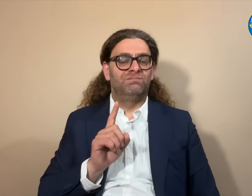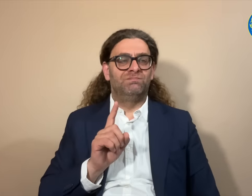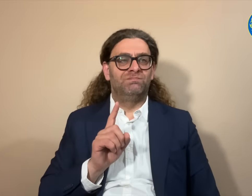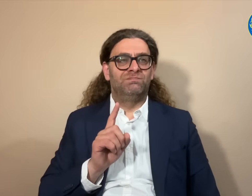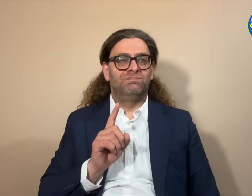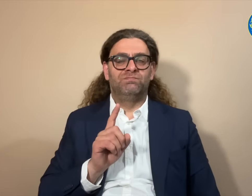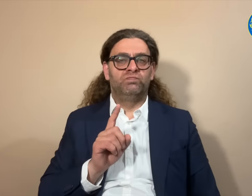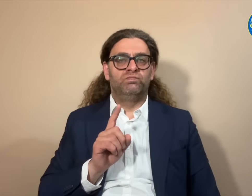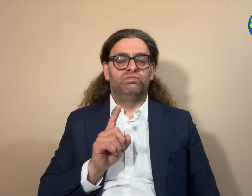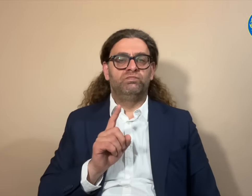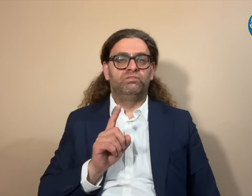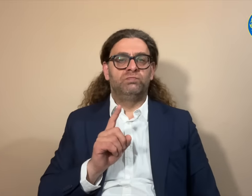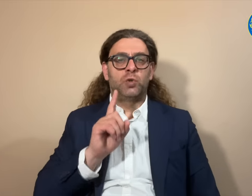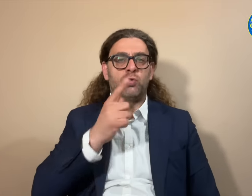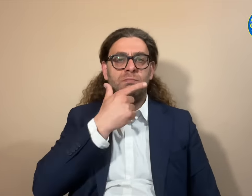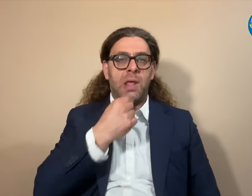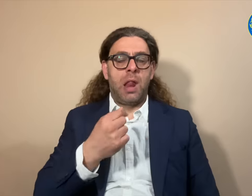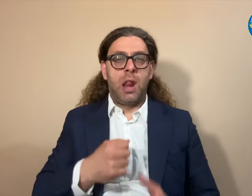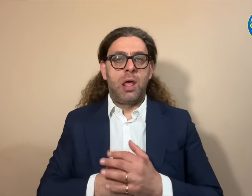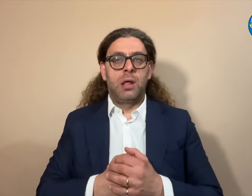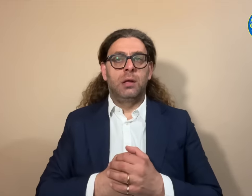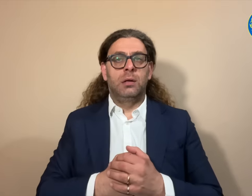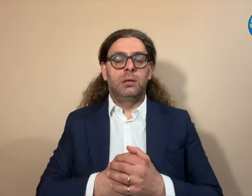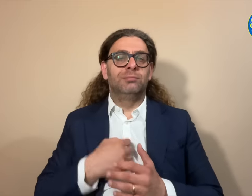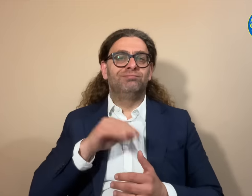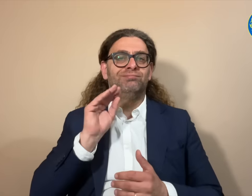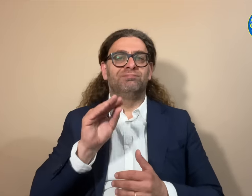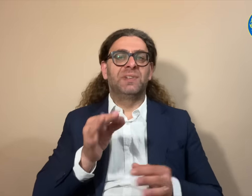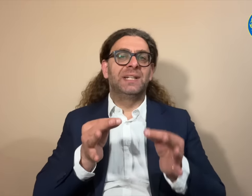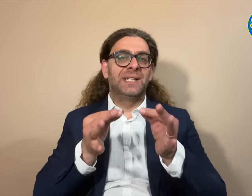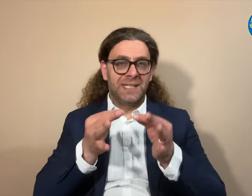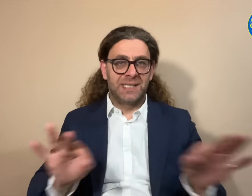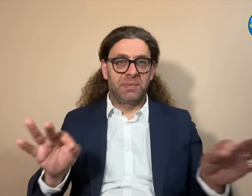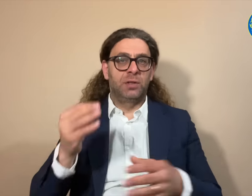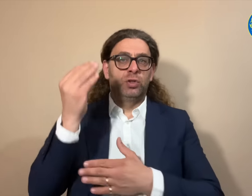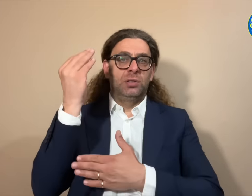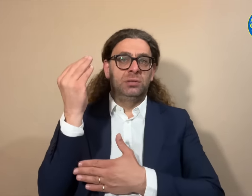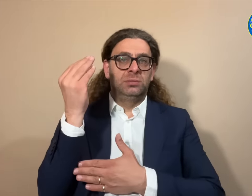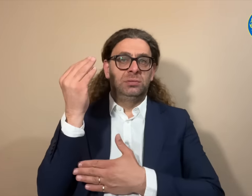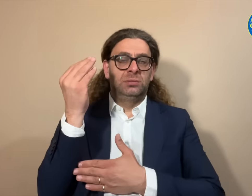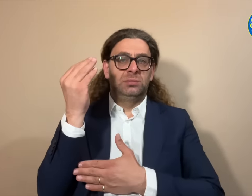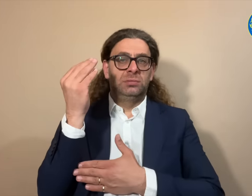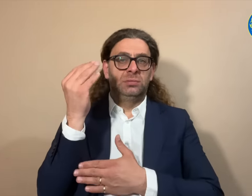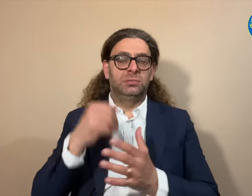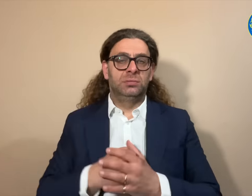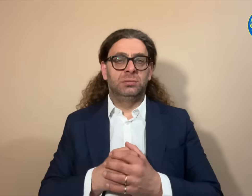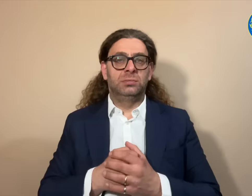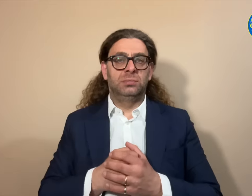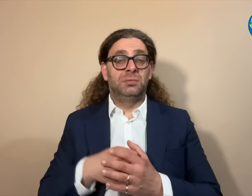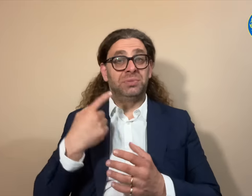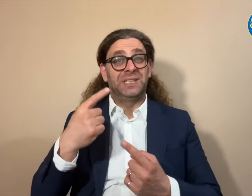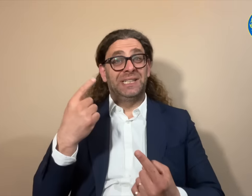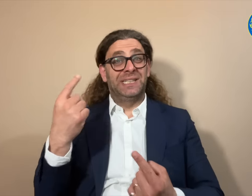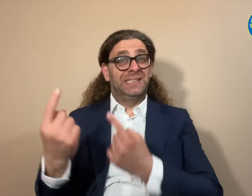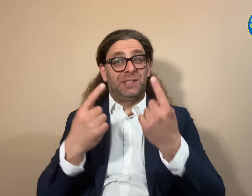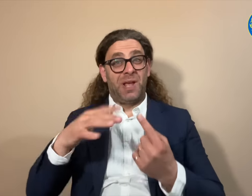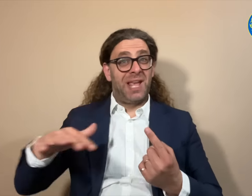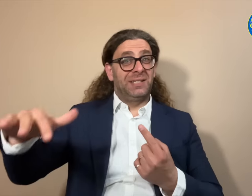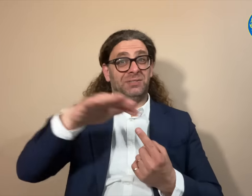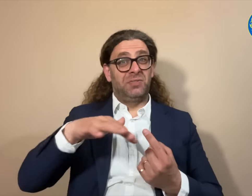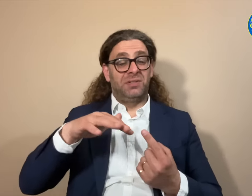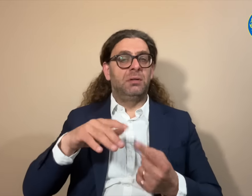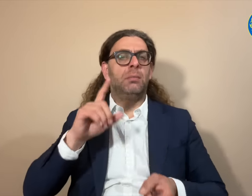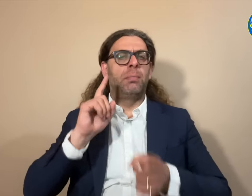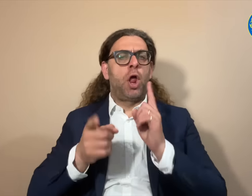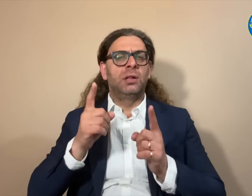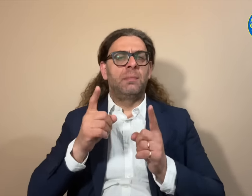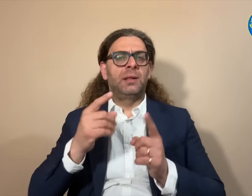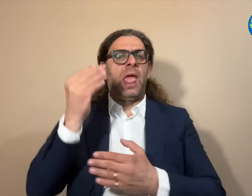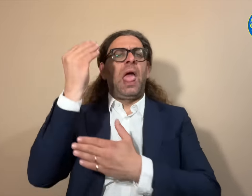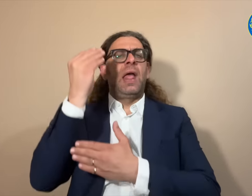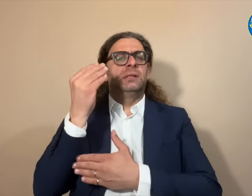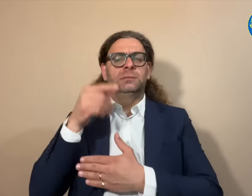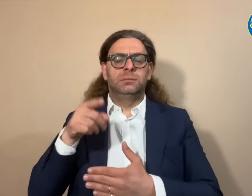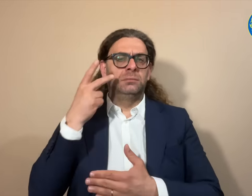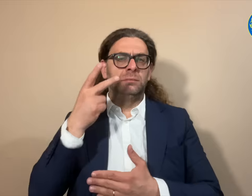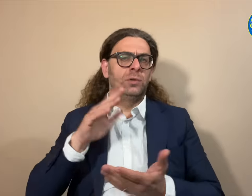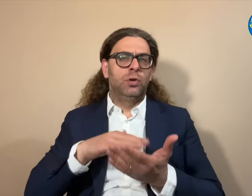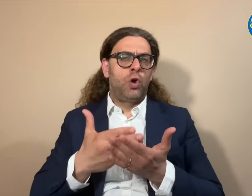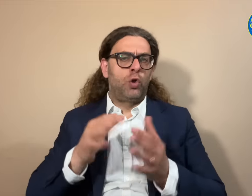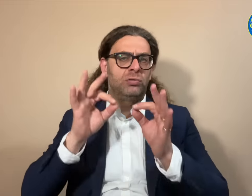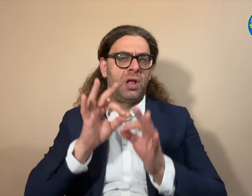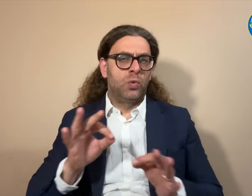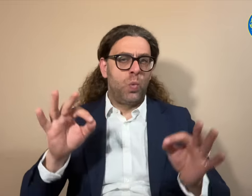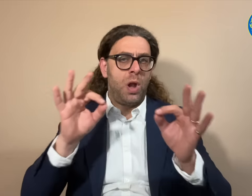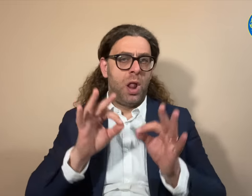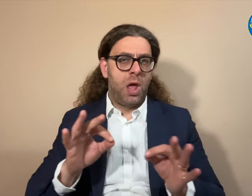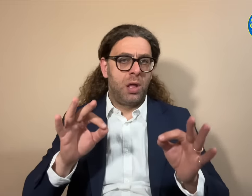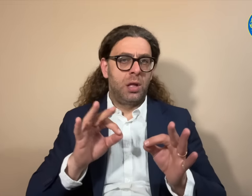Non è una cosa bella. Chiedo rispetto per l’ENS e per una situazione in cui la politica non conta nulla.